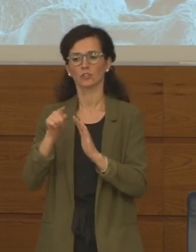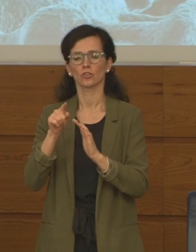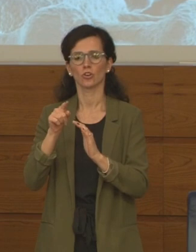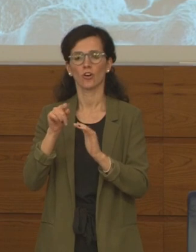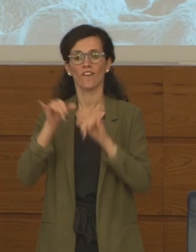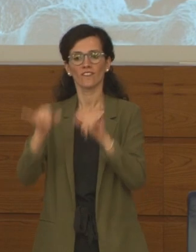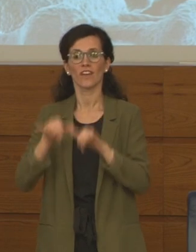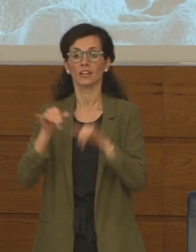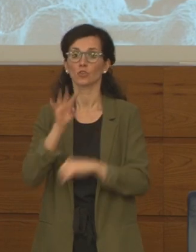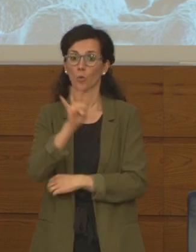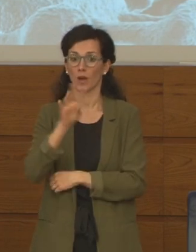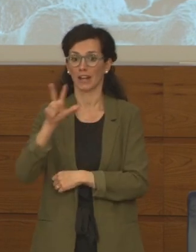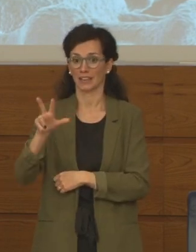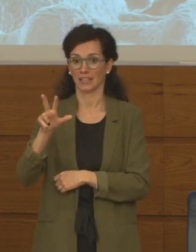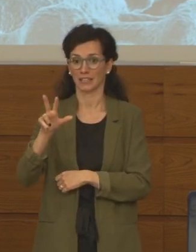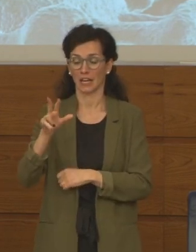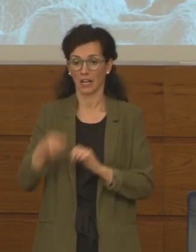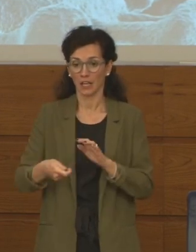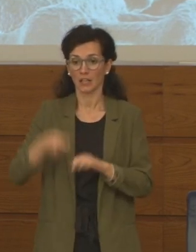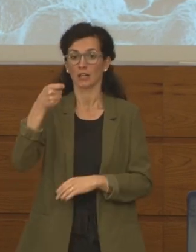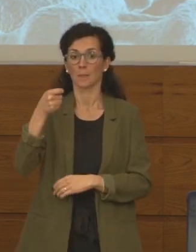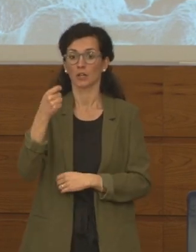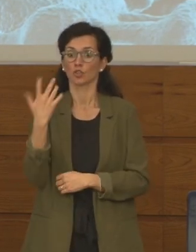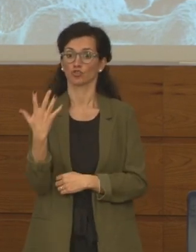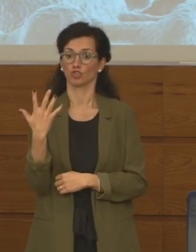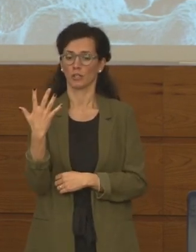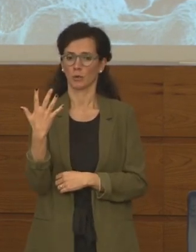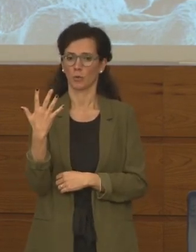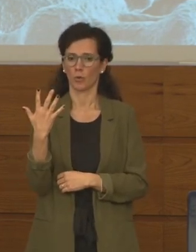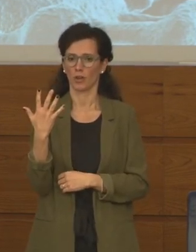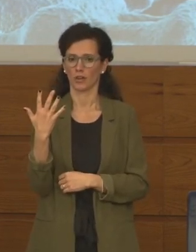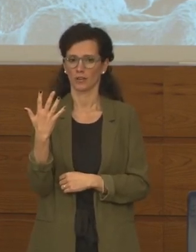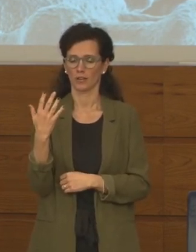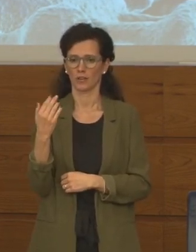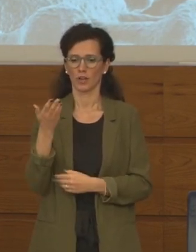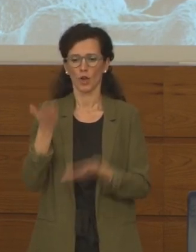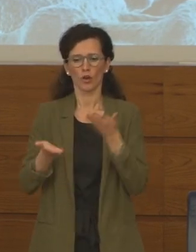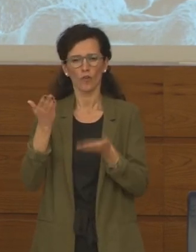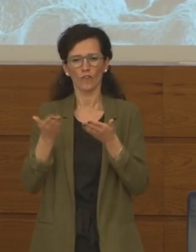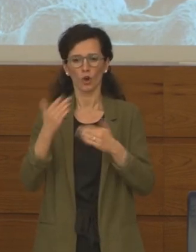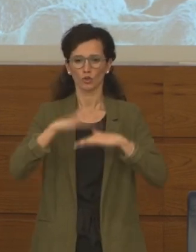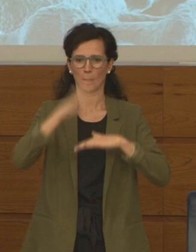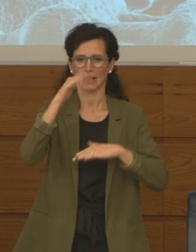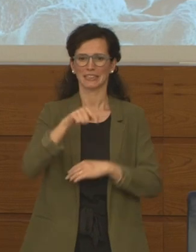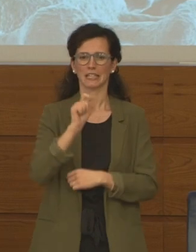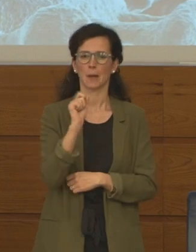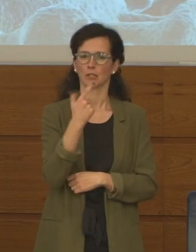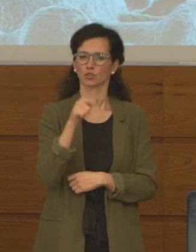con un incremento di 5 rispetto ad un dato comunicato alle ore 12.